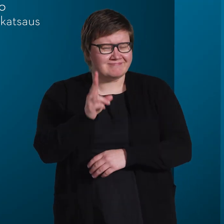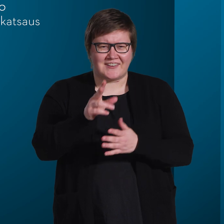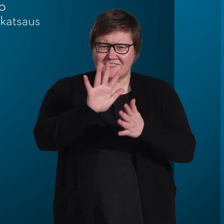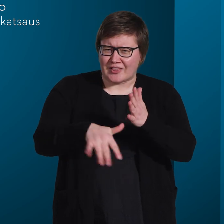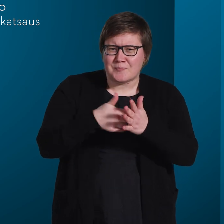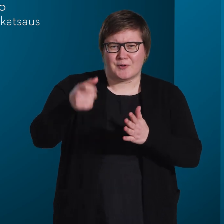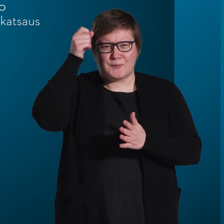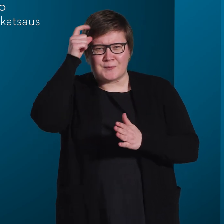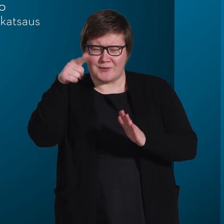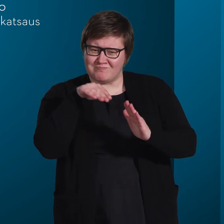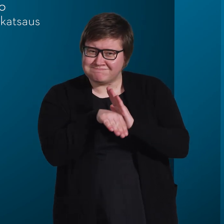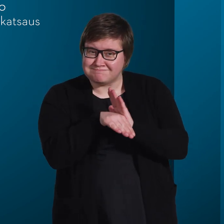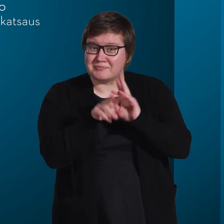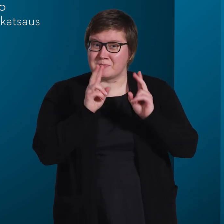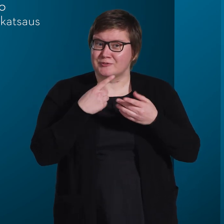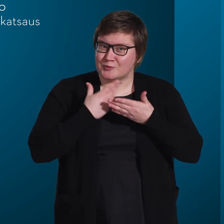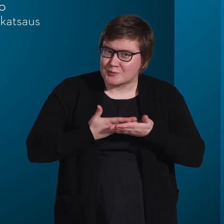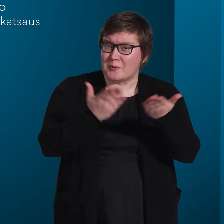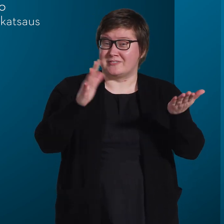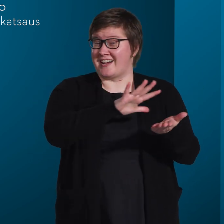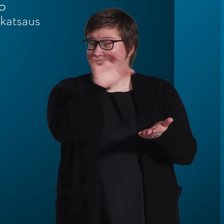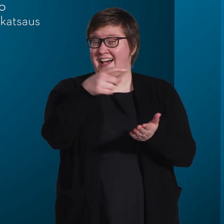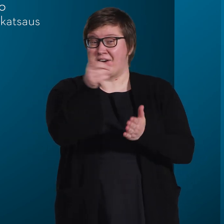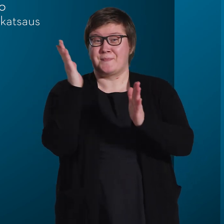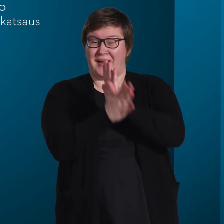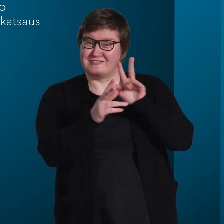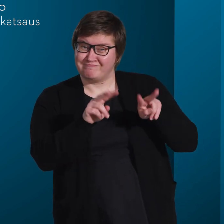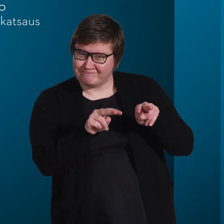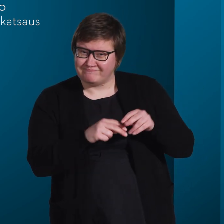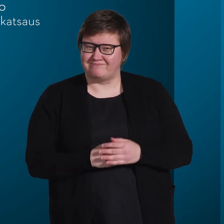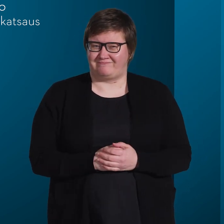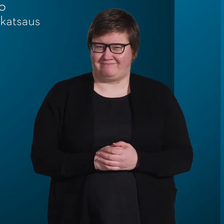tallentamalla viittomakielistä kulttuuria ja saattamalla sen kaikkien saataville.